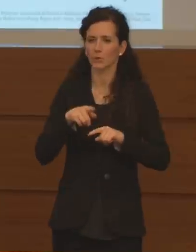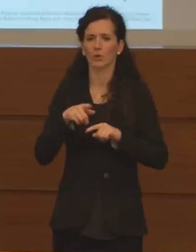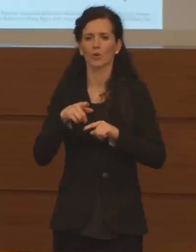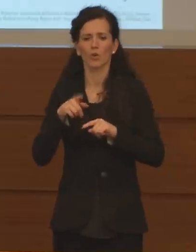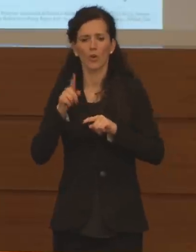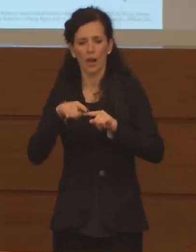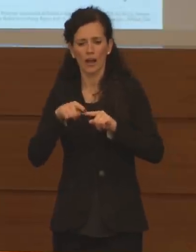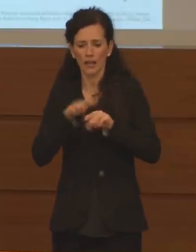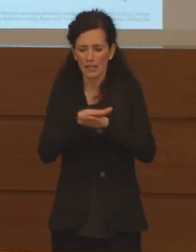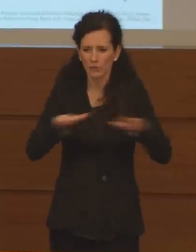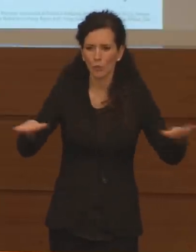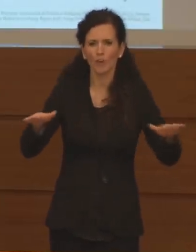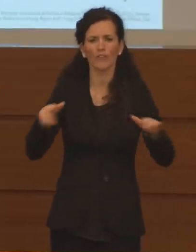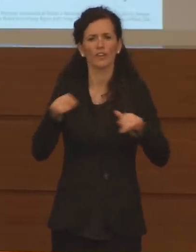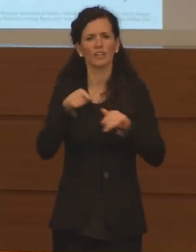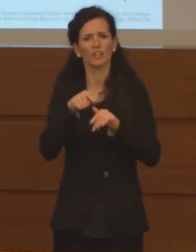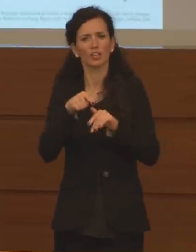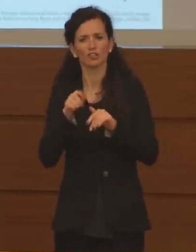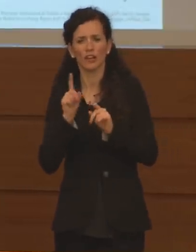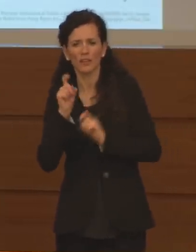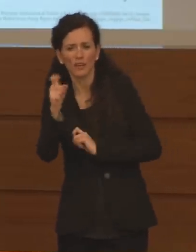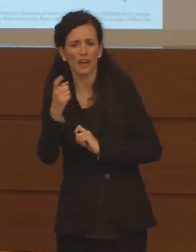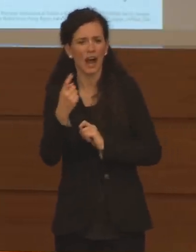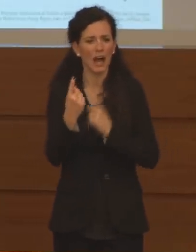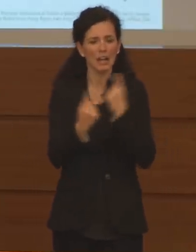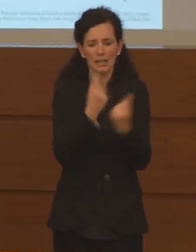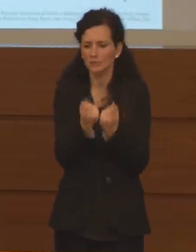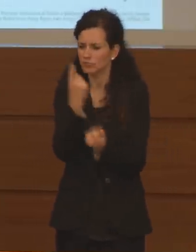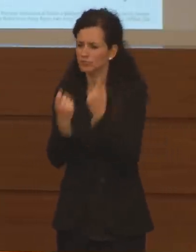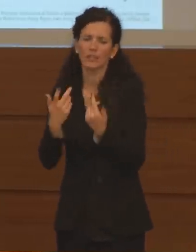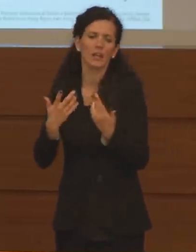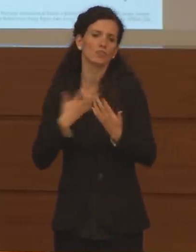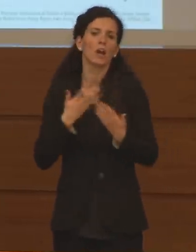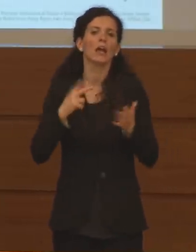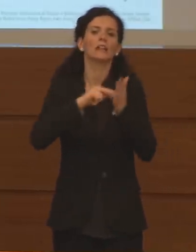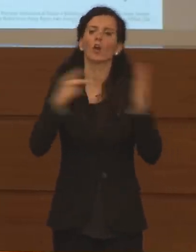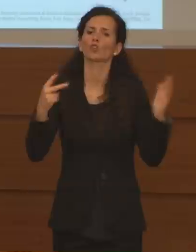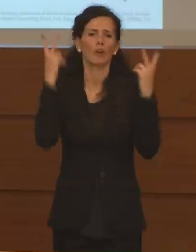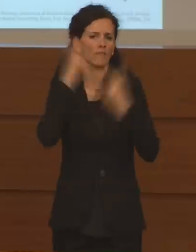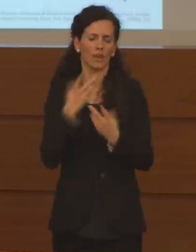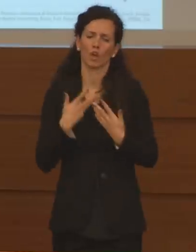proteine di superficie virali, allora la tecnologia c'è e non è un problema